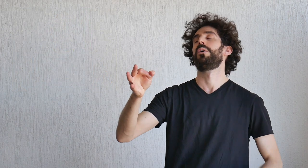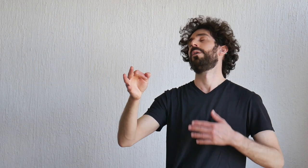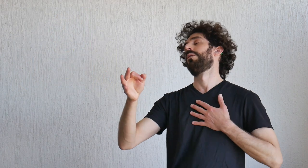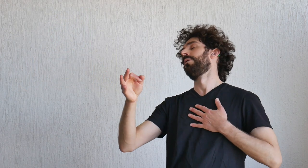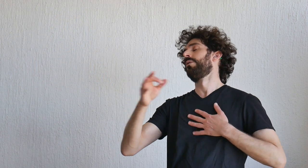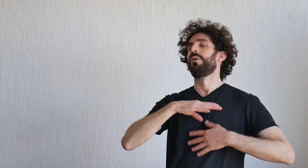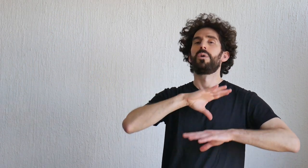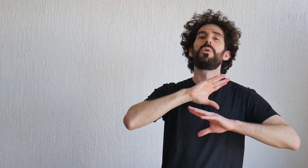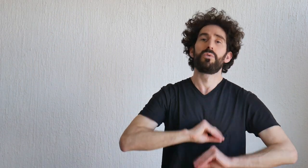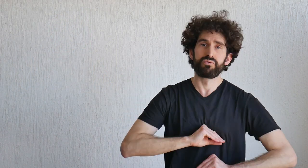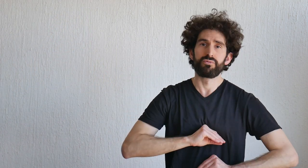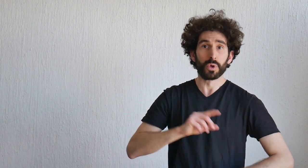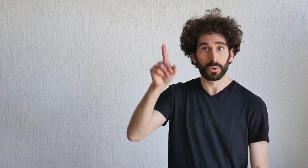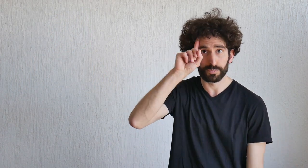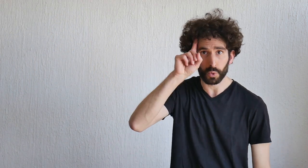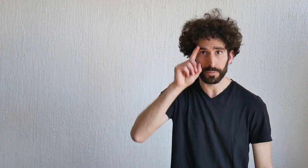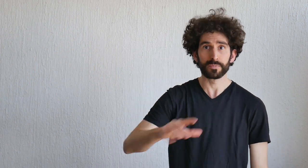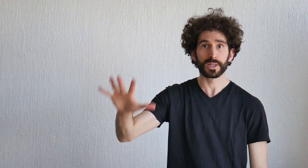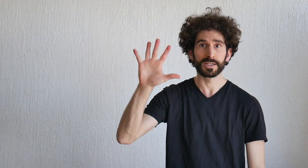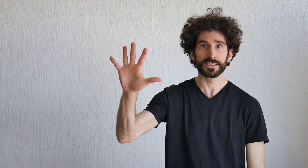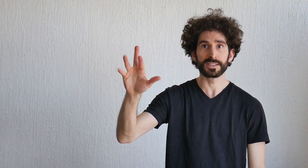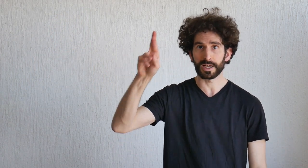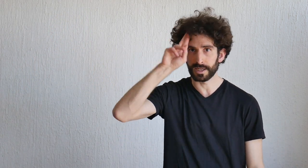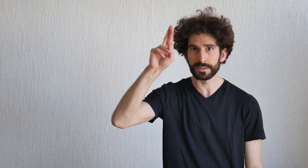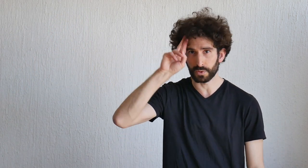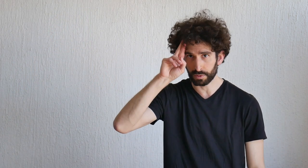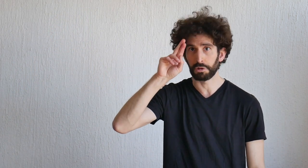Ouf ! Ceci pour cinq raisons.